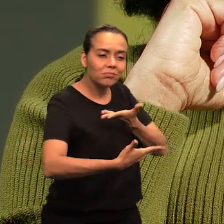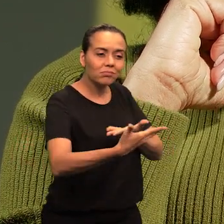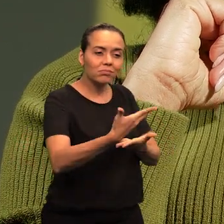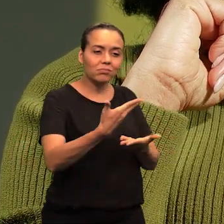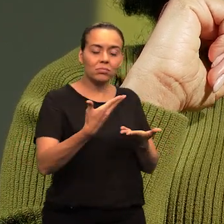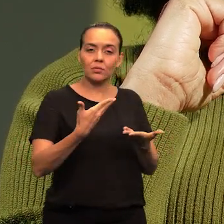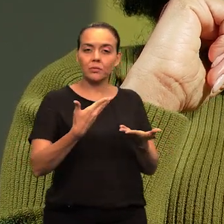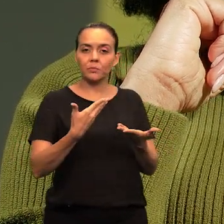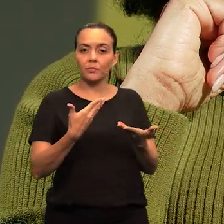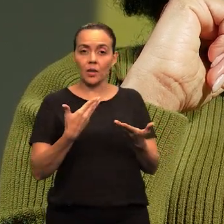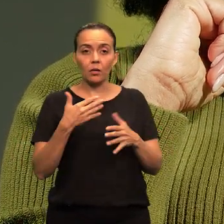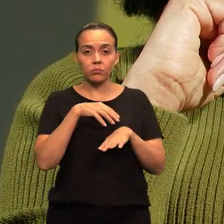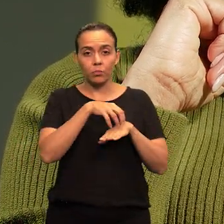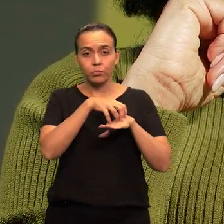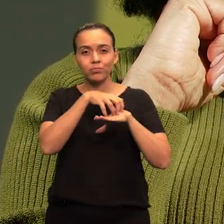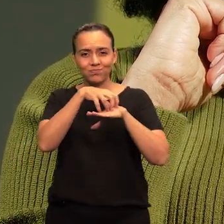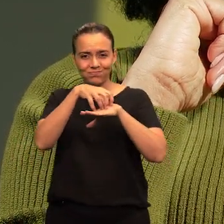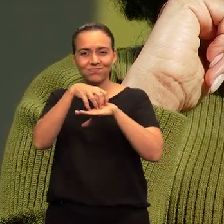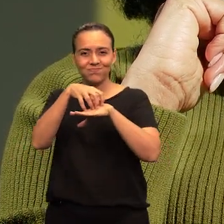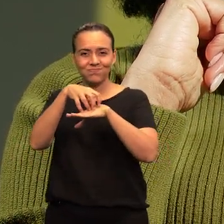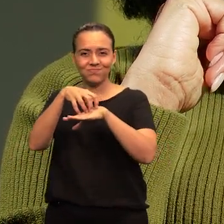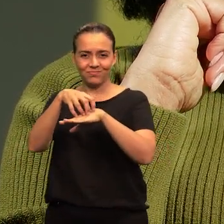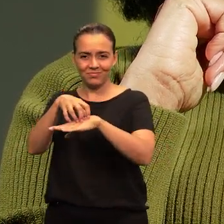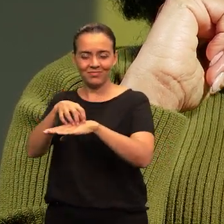as companhias de turismo vivem